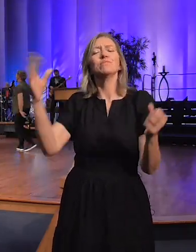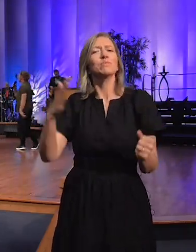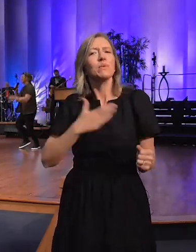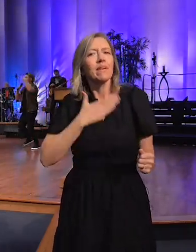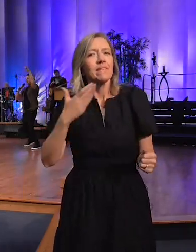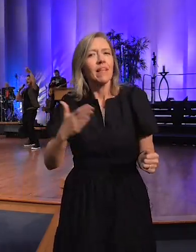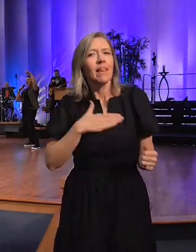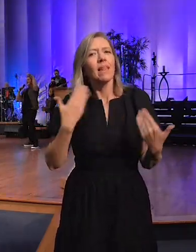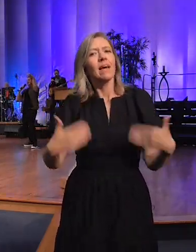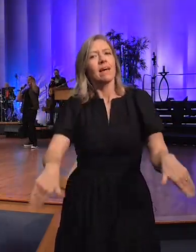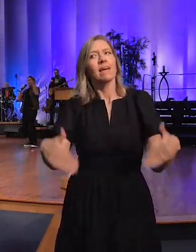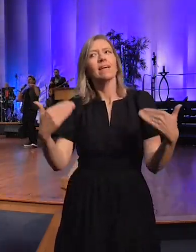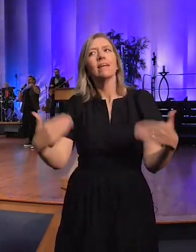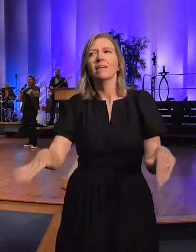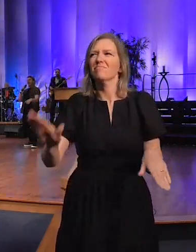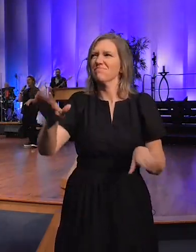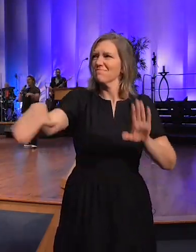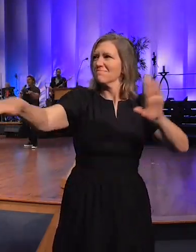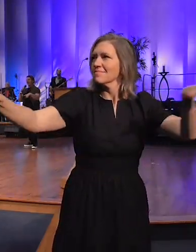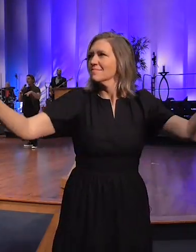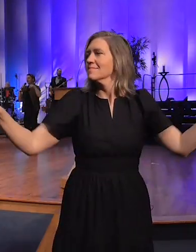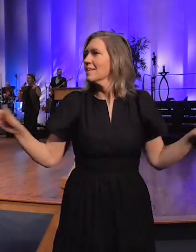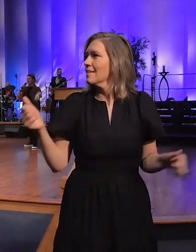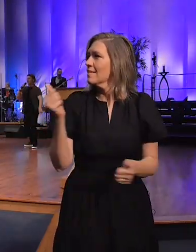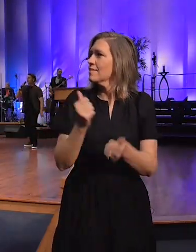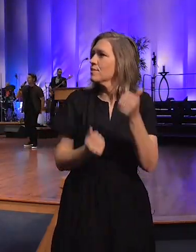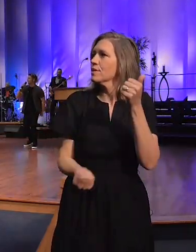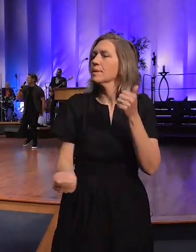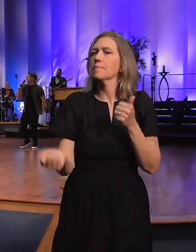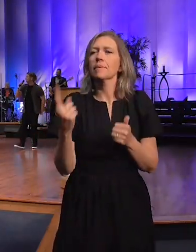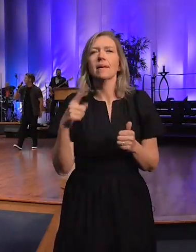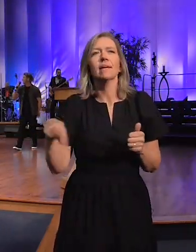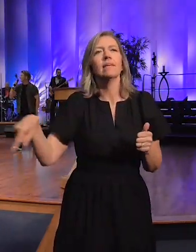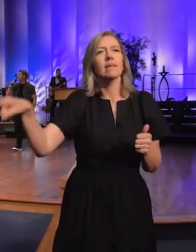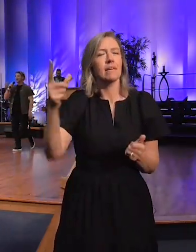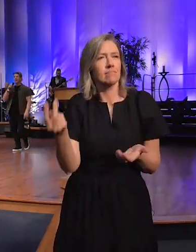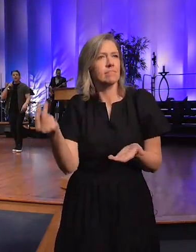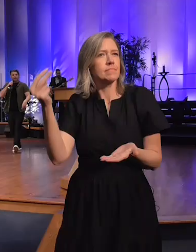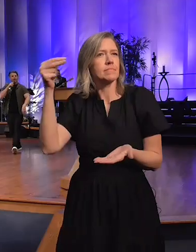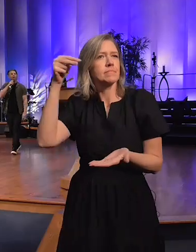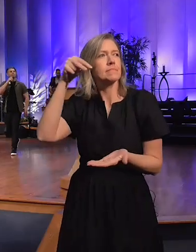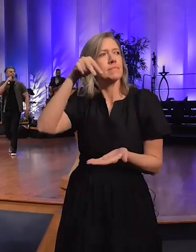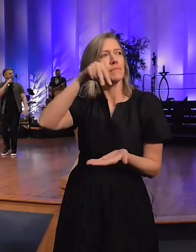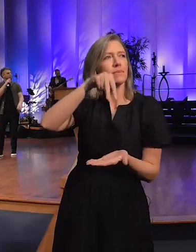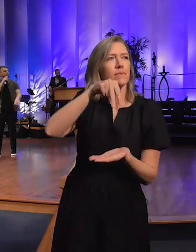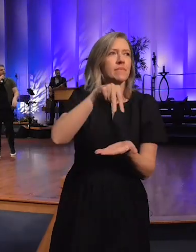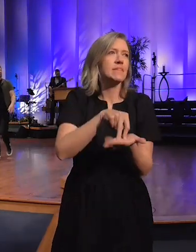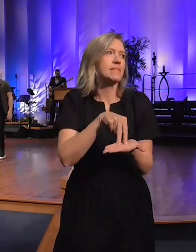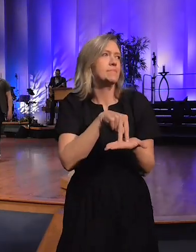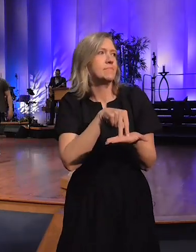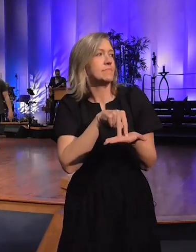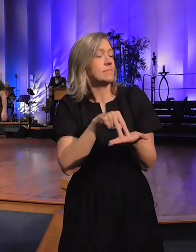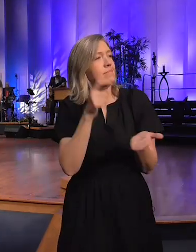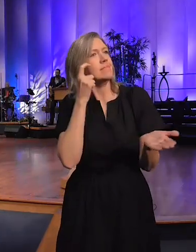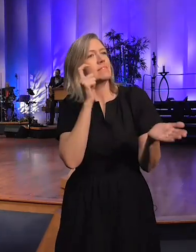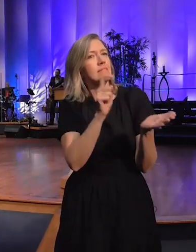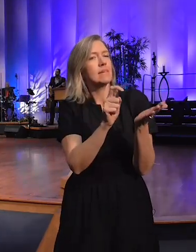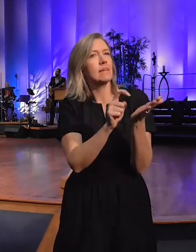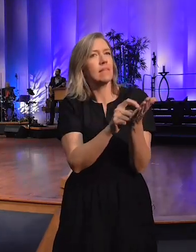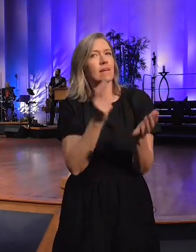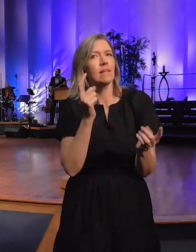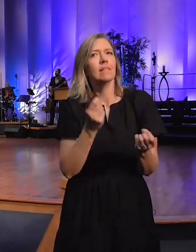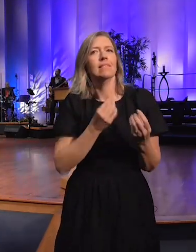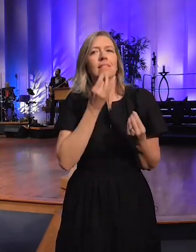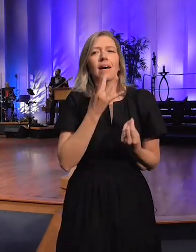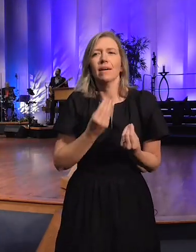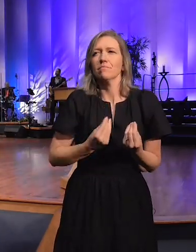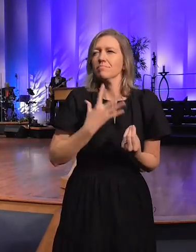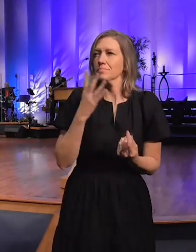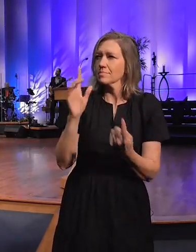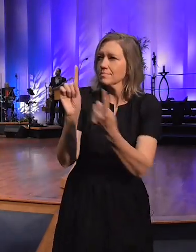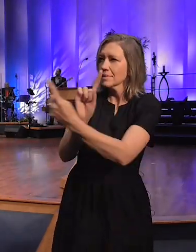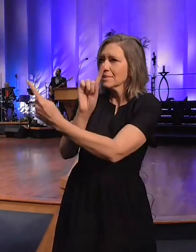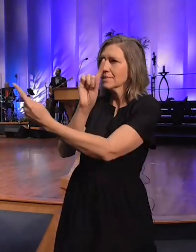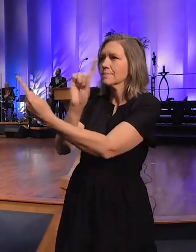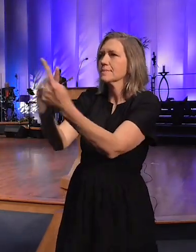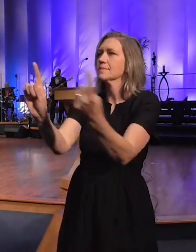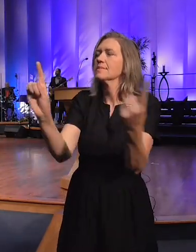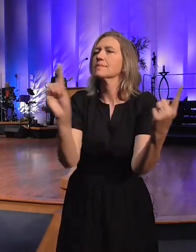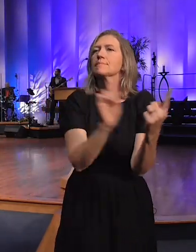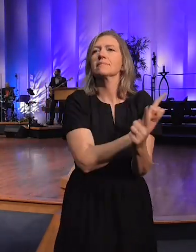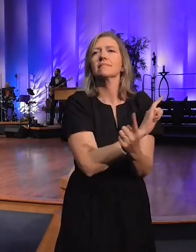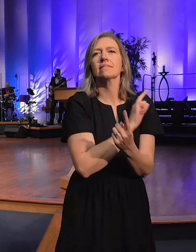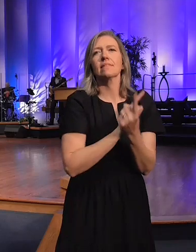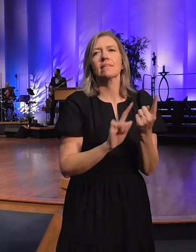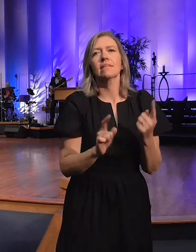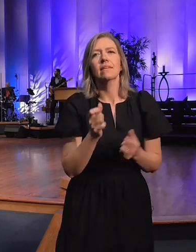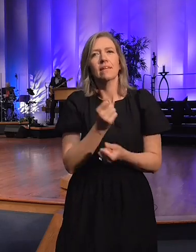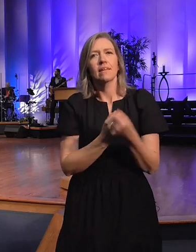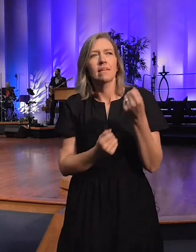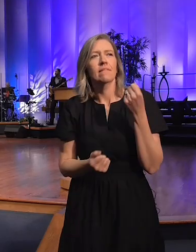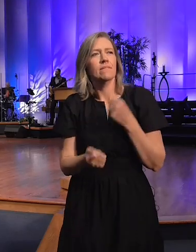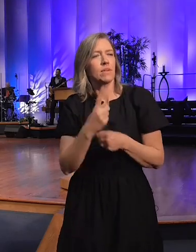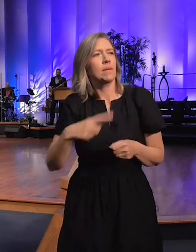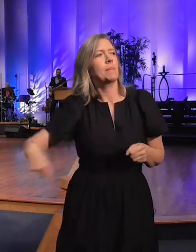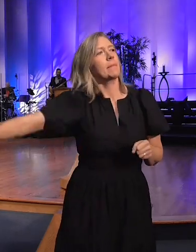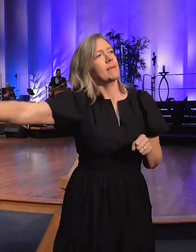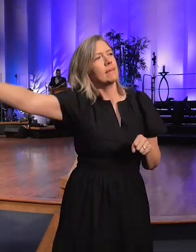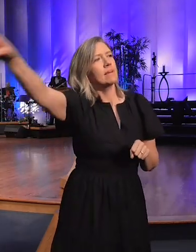él, oye, él, todos levántense, vean la luz en todos, ustedes, yo, todos,